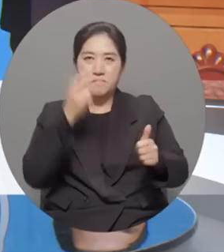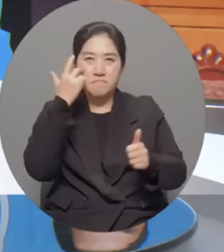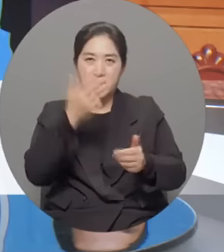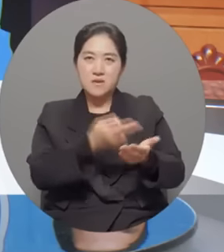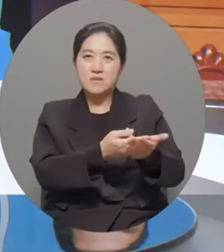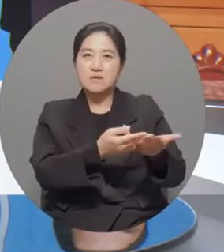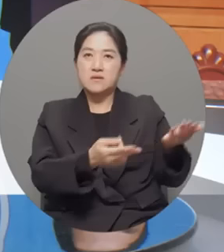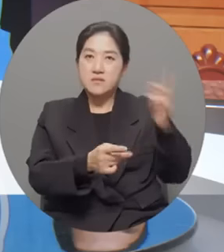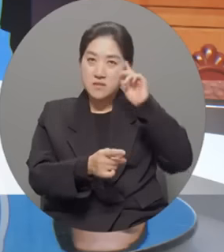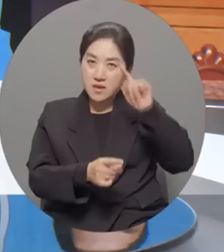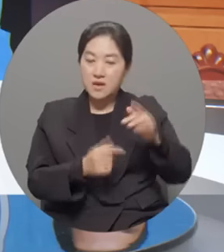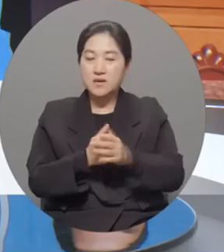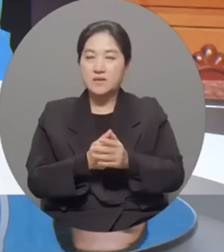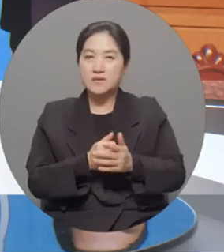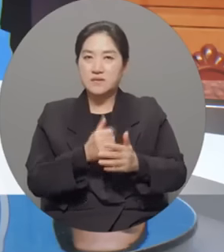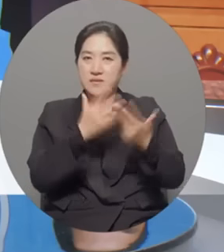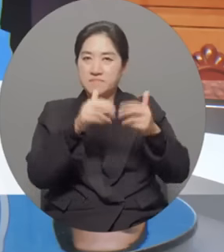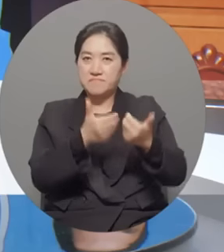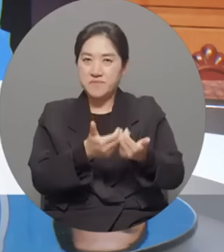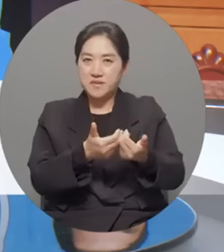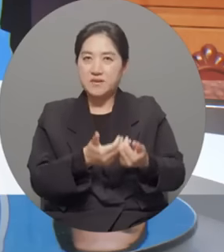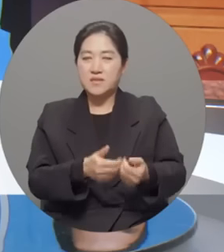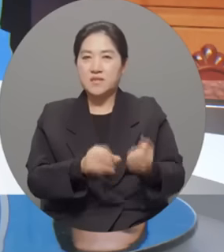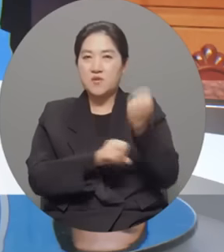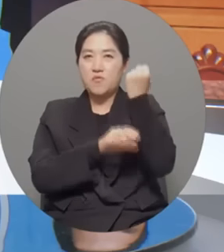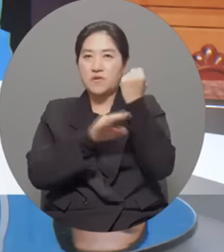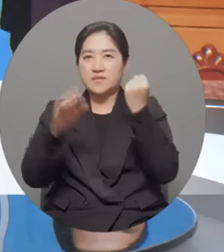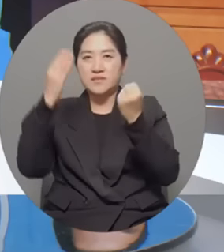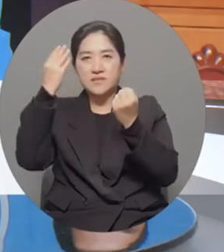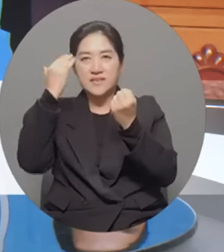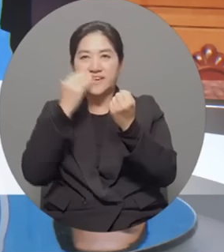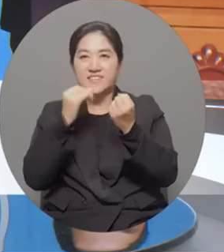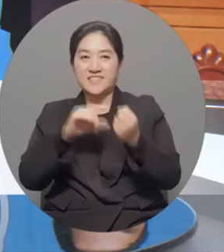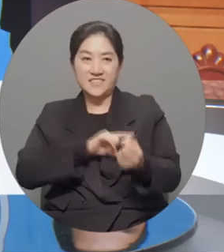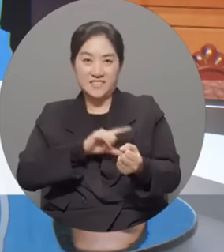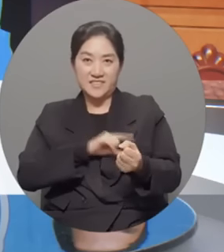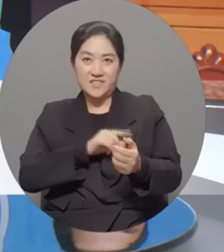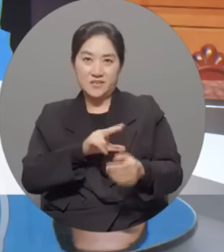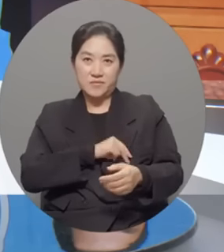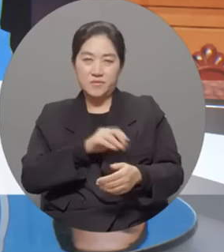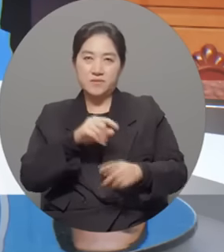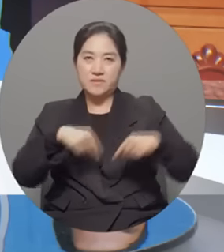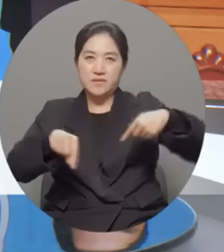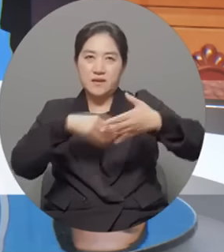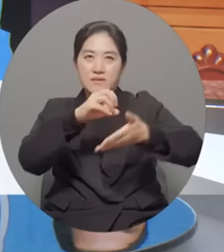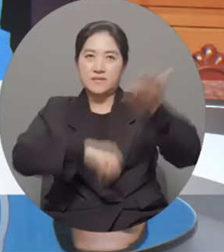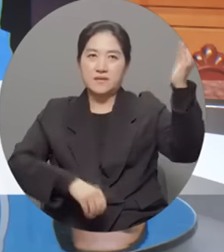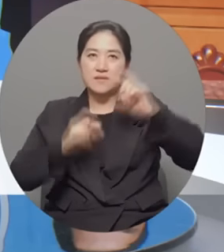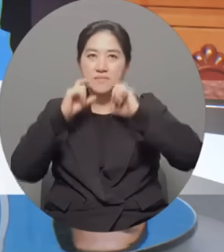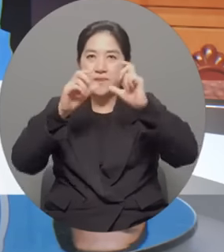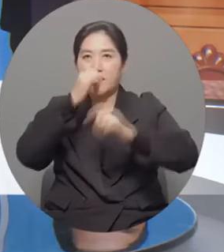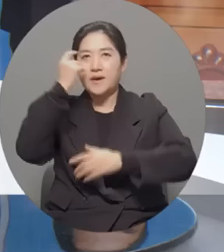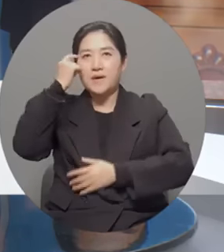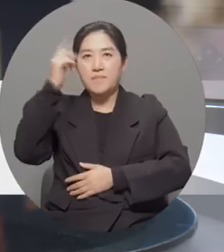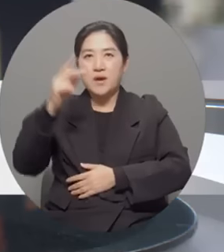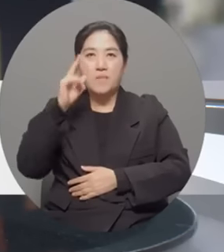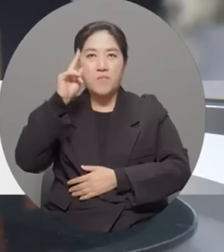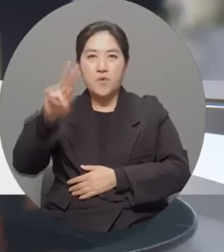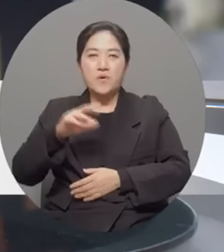이재명 대표가 피습 8일 만에 퇴원하는 내일 비주류 모임인 원칙과 상식 소속 의원들이 탈당을 선언할 것으로 보이는데요.